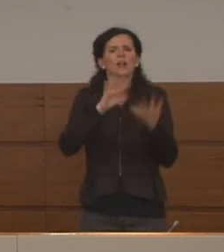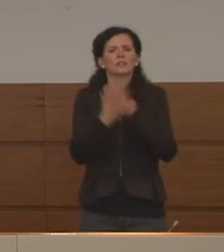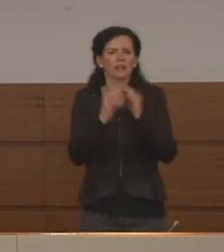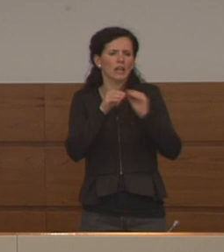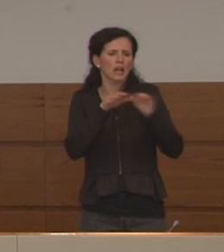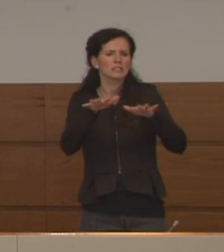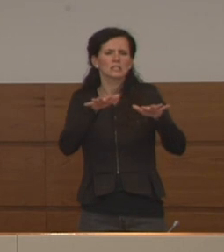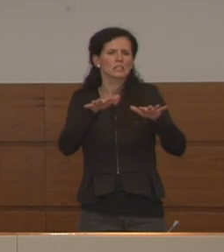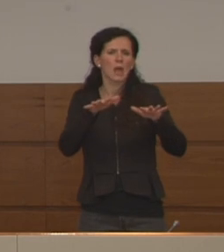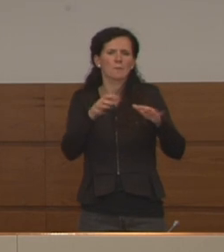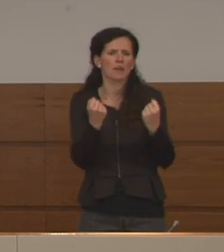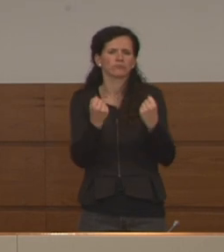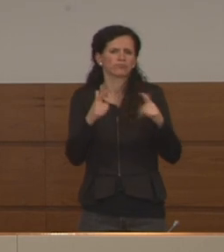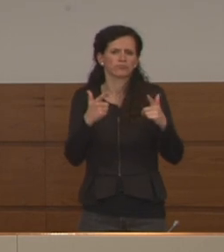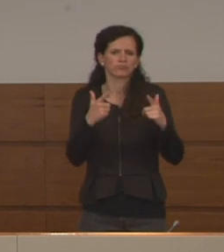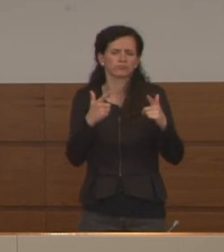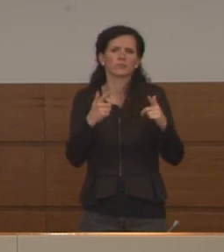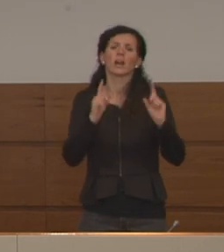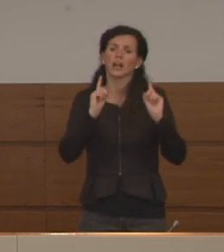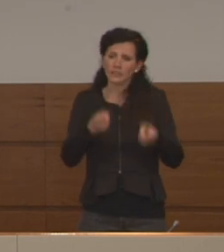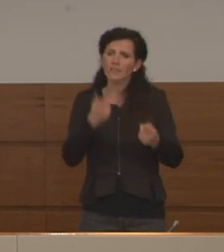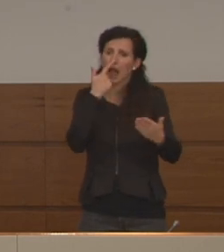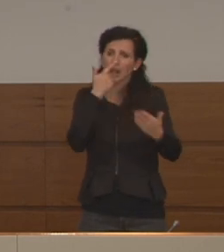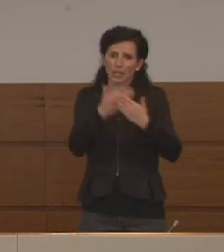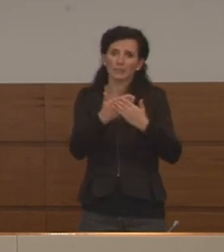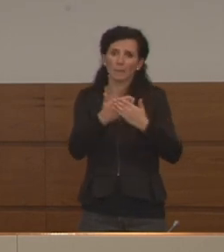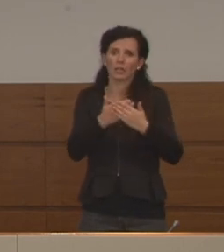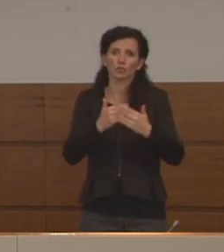Deve essere fatto un adattamento progressivo e questo è stato fatto con grande